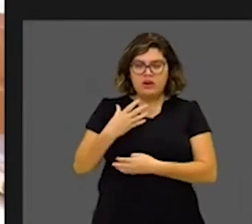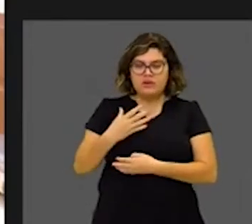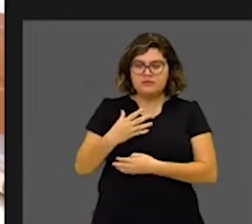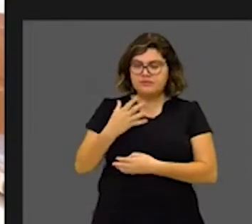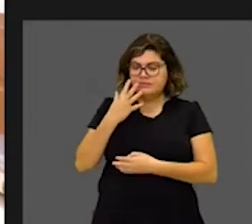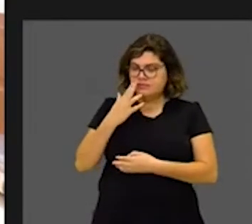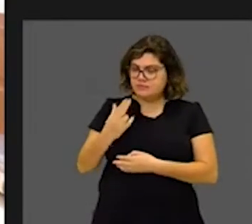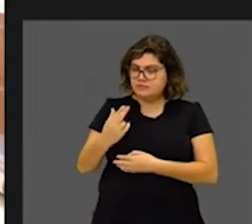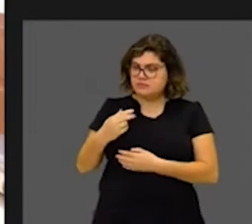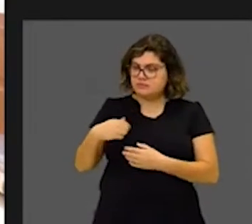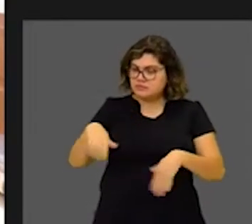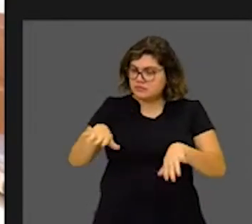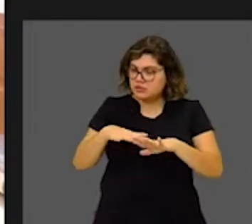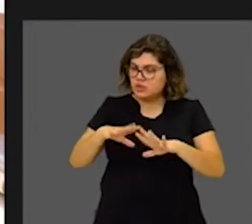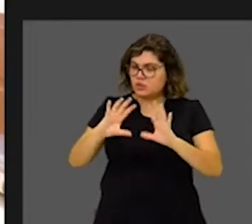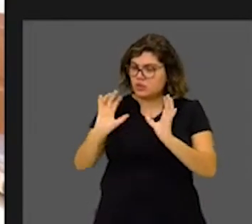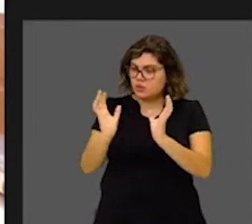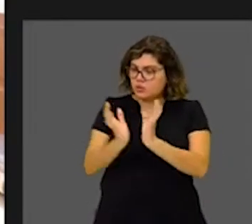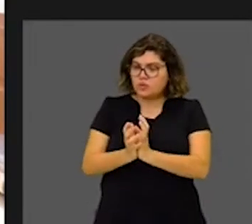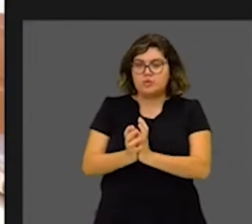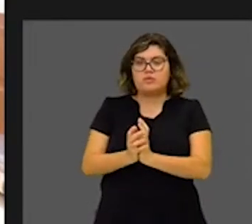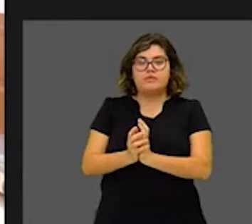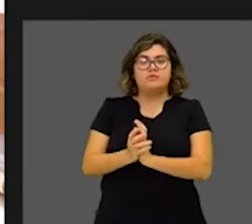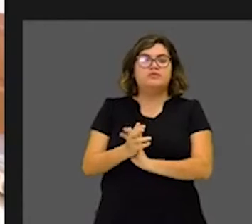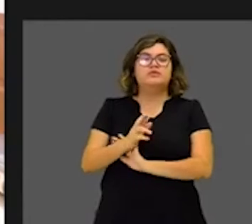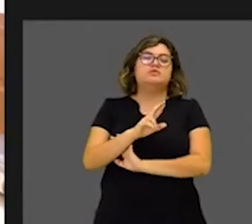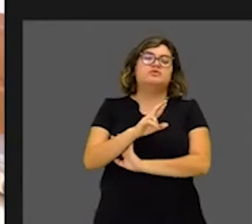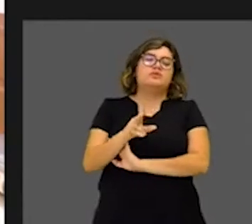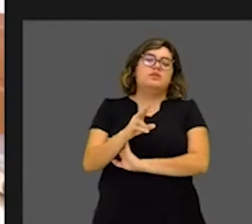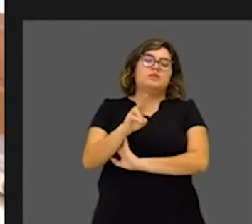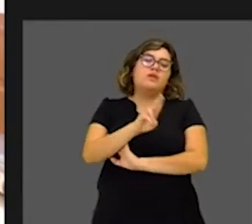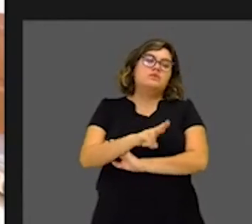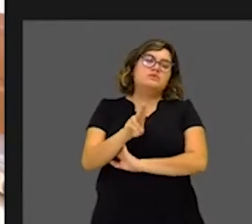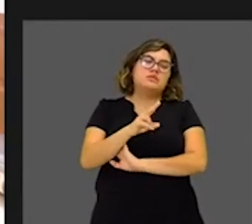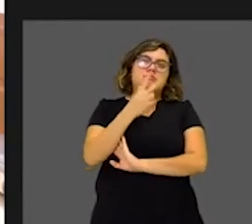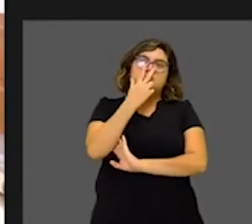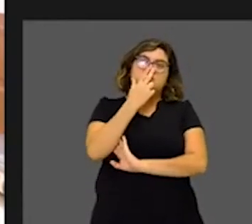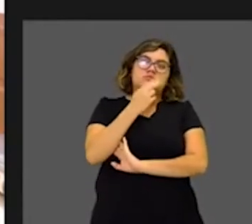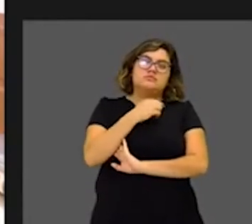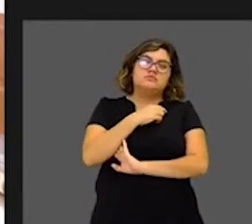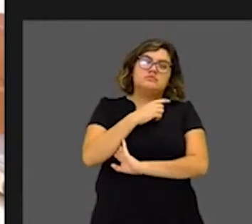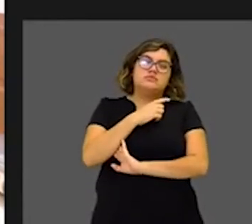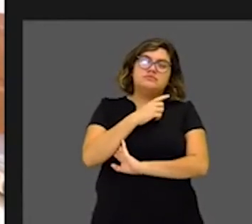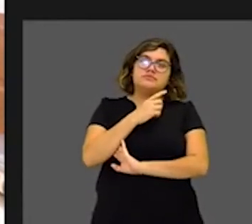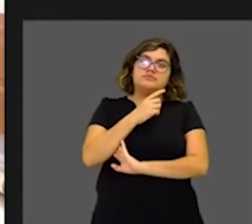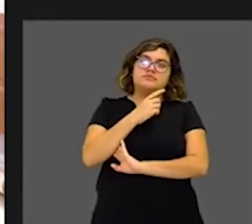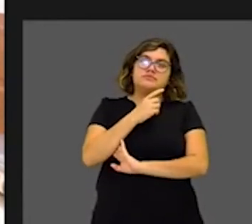a das coisas coletivas não seja para usar uma linguagem pela psicanálise o olhar recorrente da